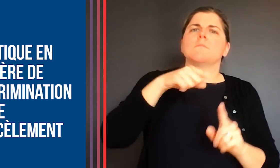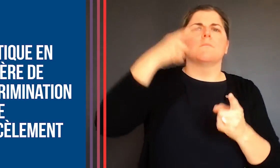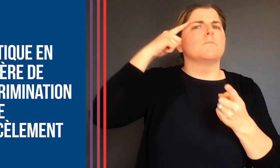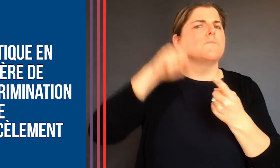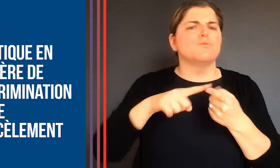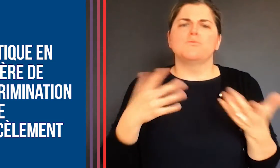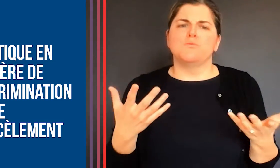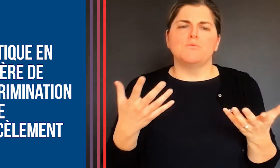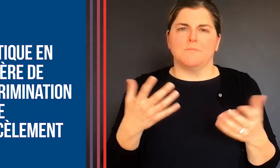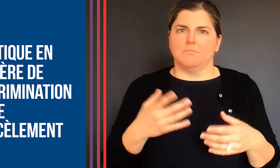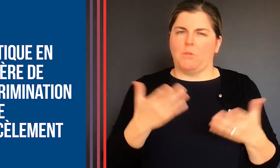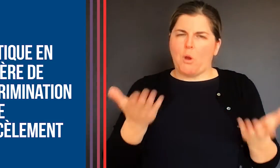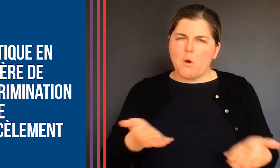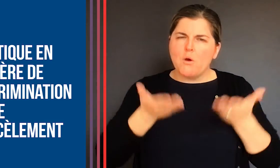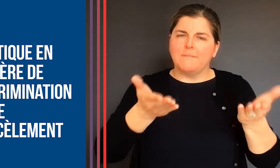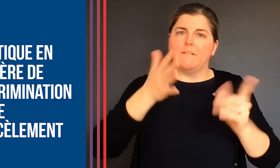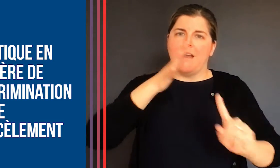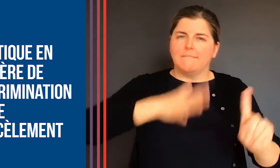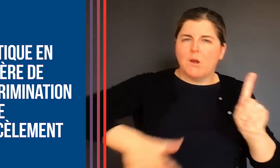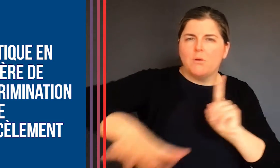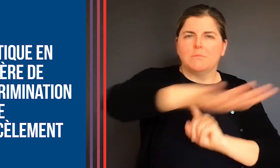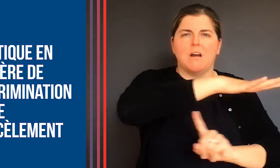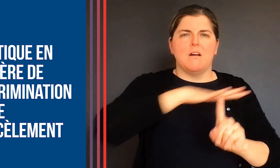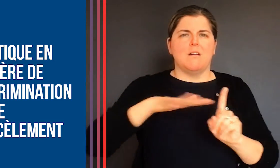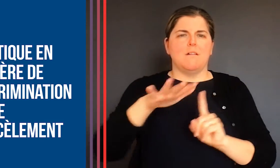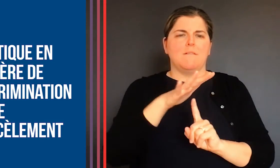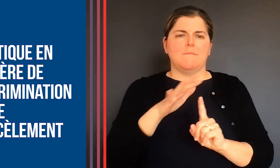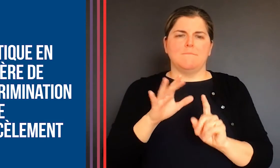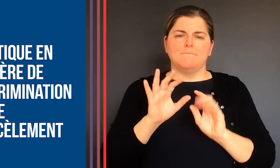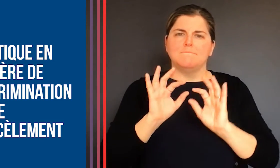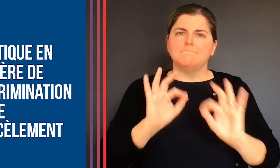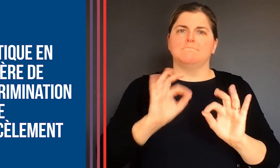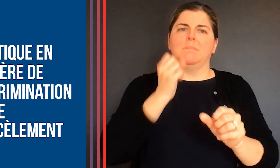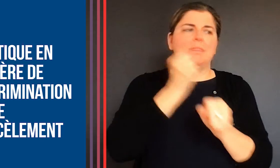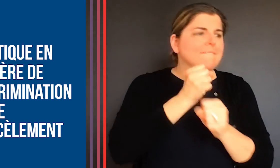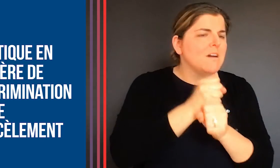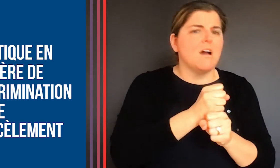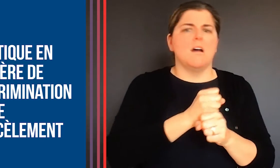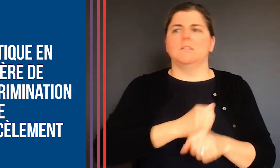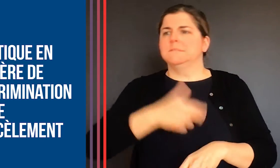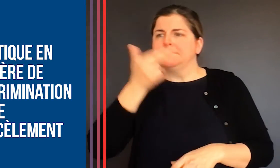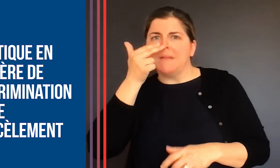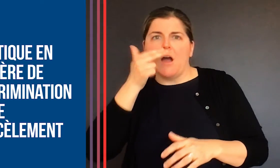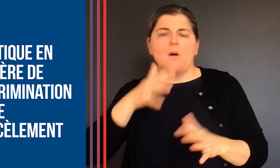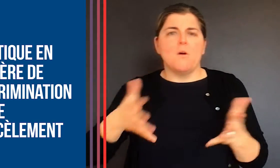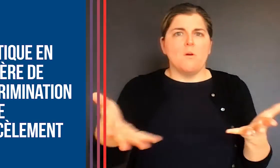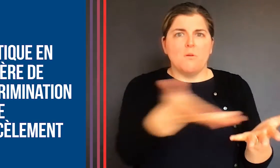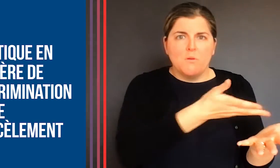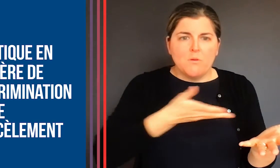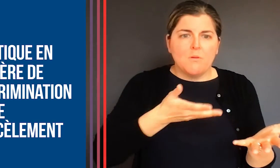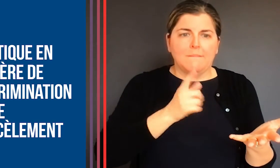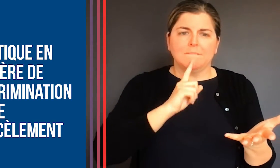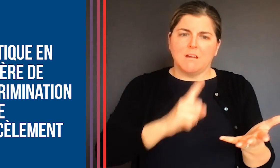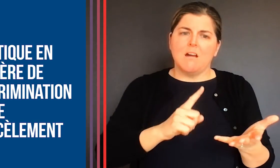Offrir un environnement de travail et de sport